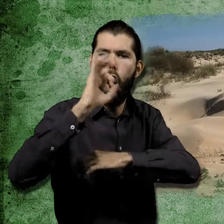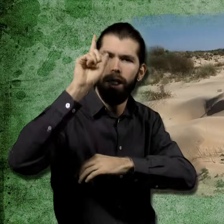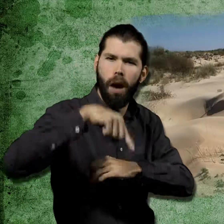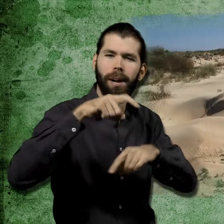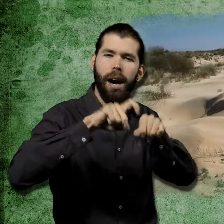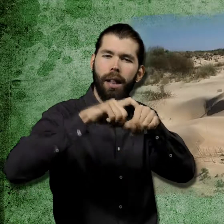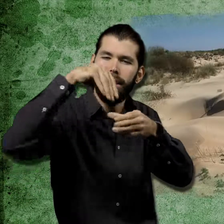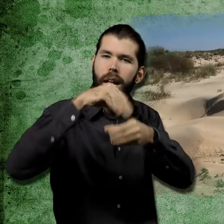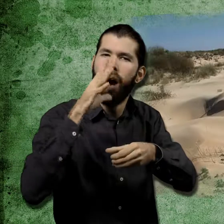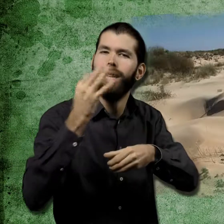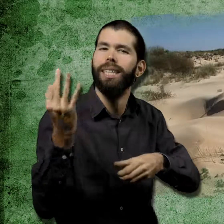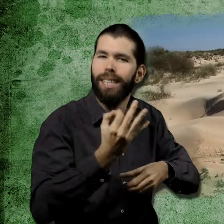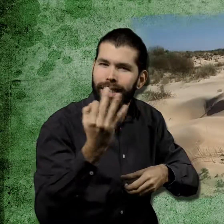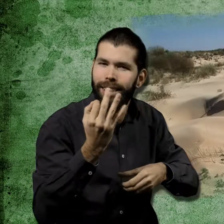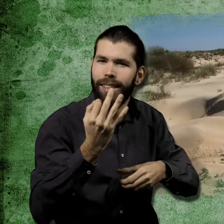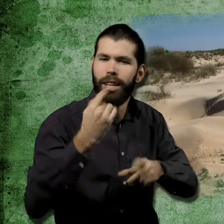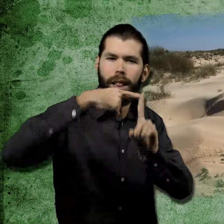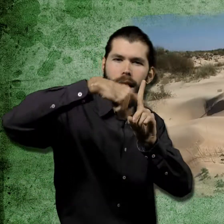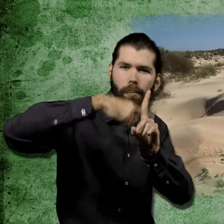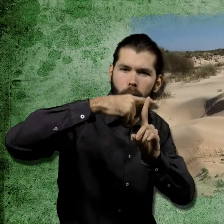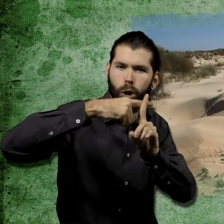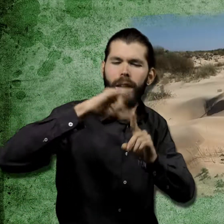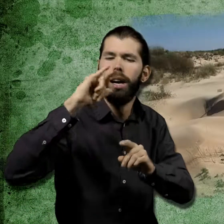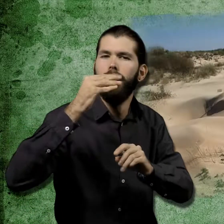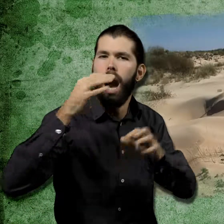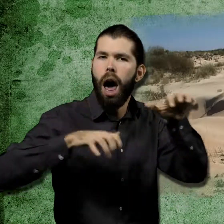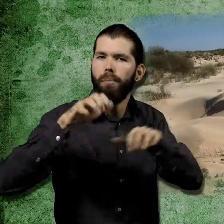i les característiques hídriques, tèrmiques i tròfiques.